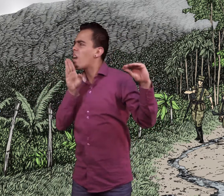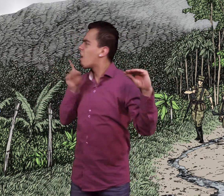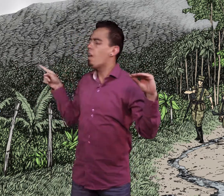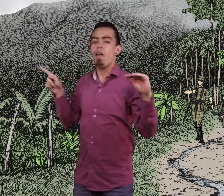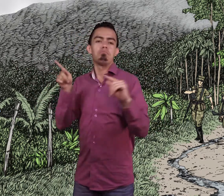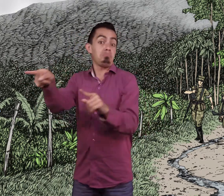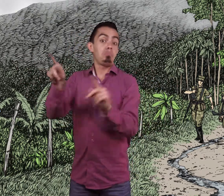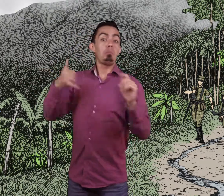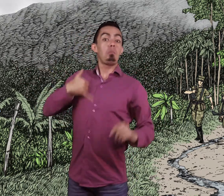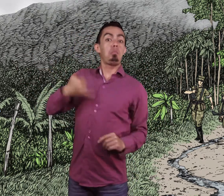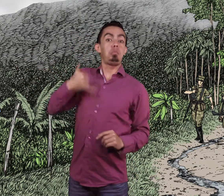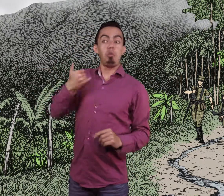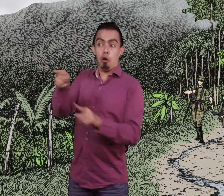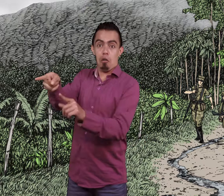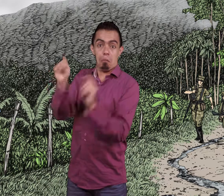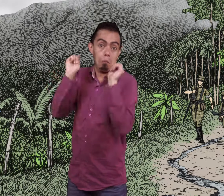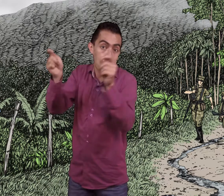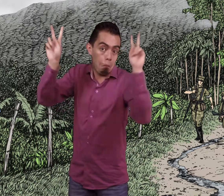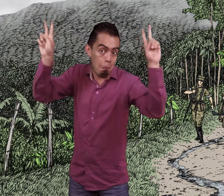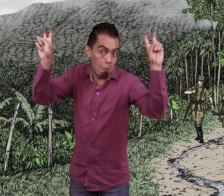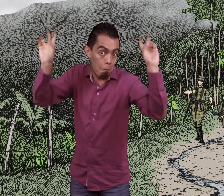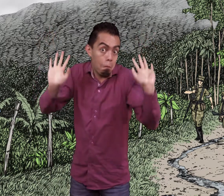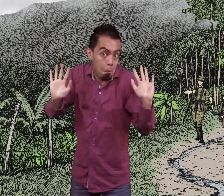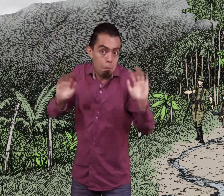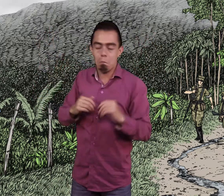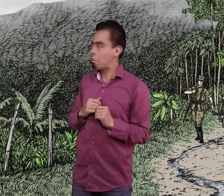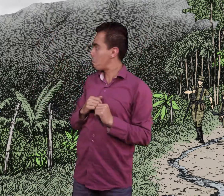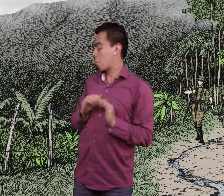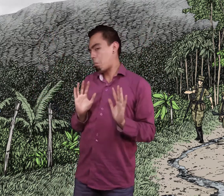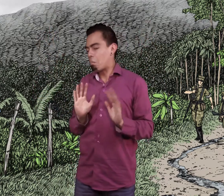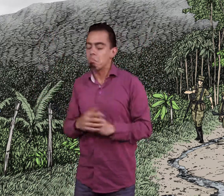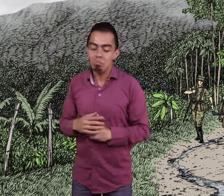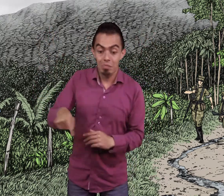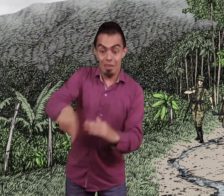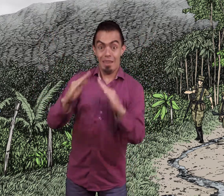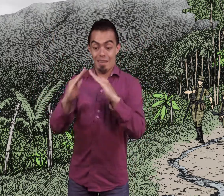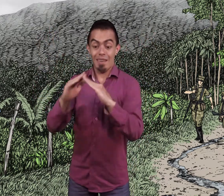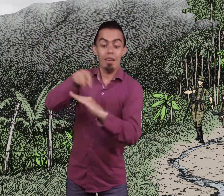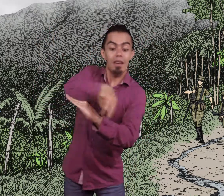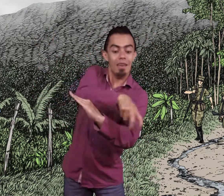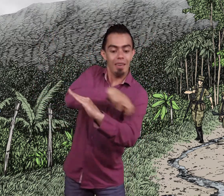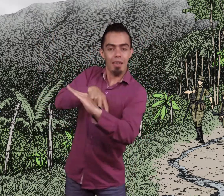Miguel se fue detrás de la casa para verlos más de cerca. Vamos.